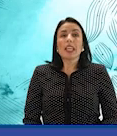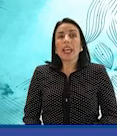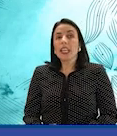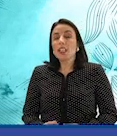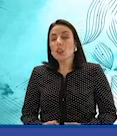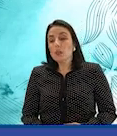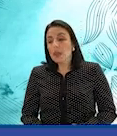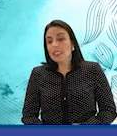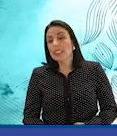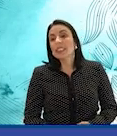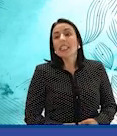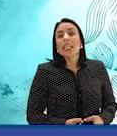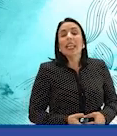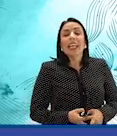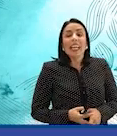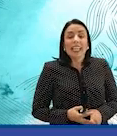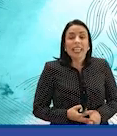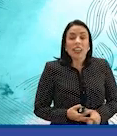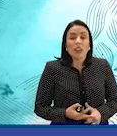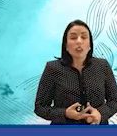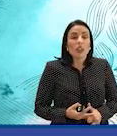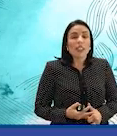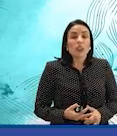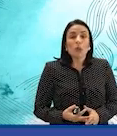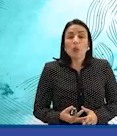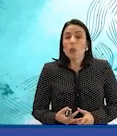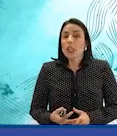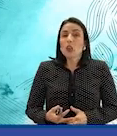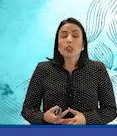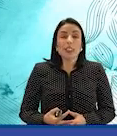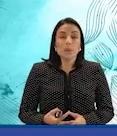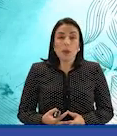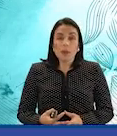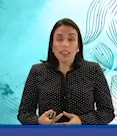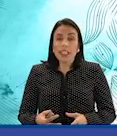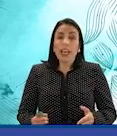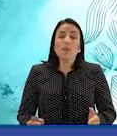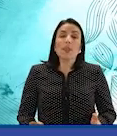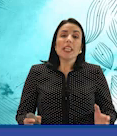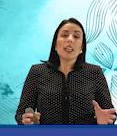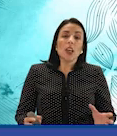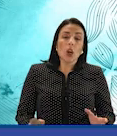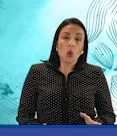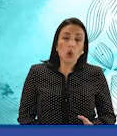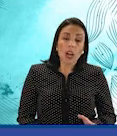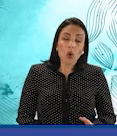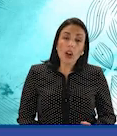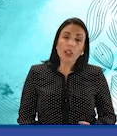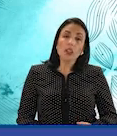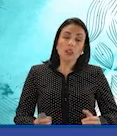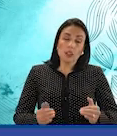¿Qué es lo que pasa? Que el resto del sector público simplemente envía un acuerdo